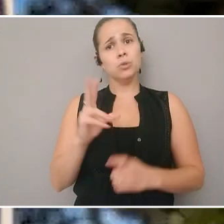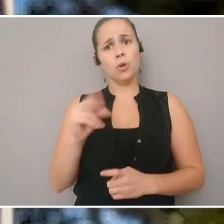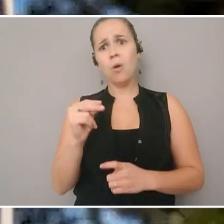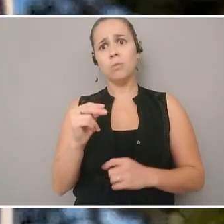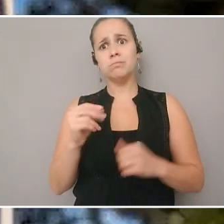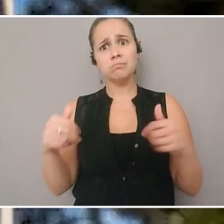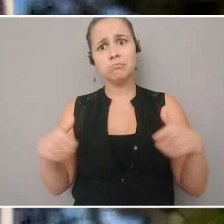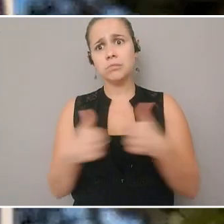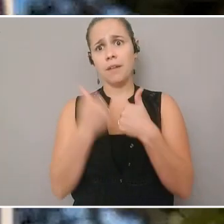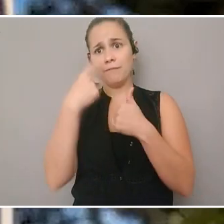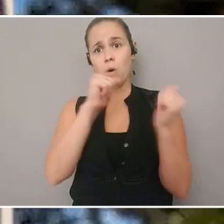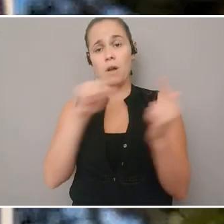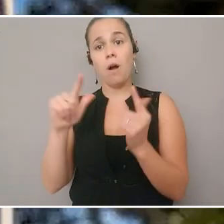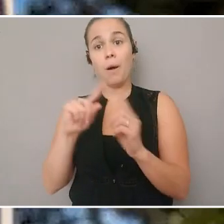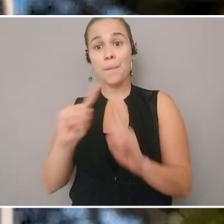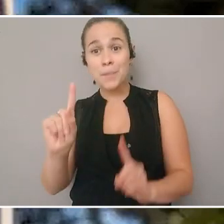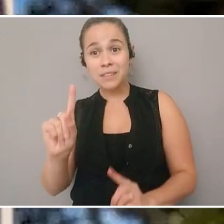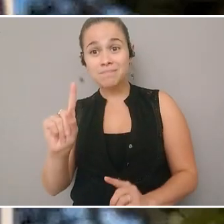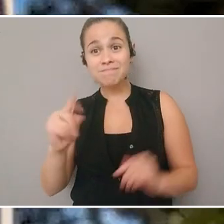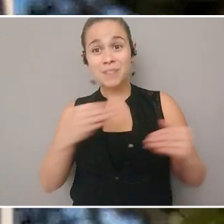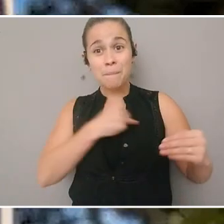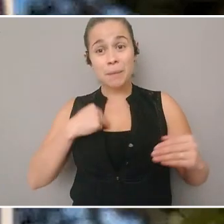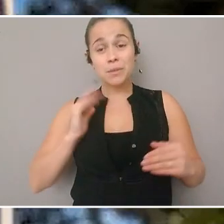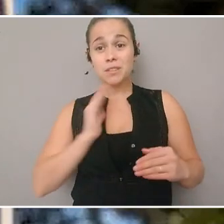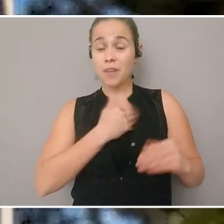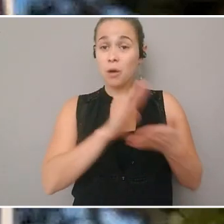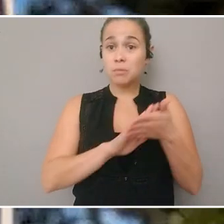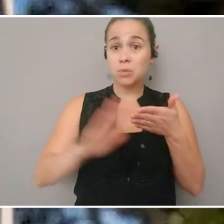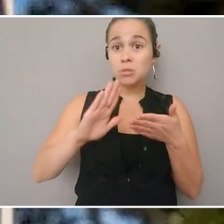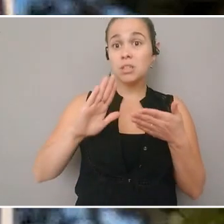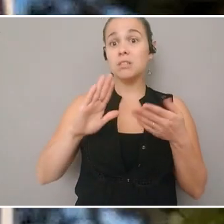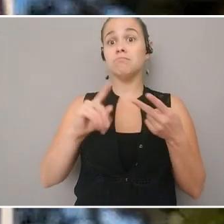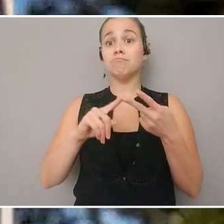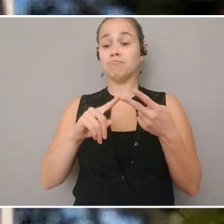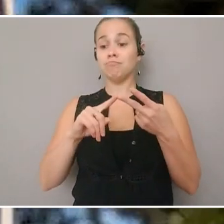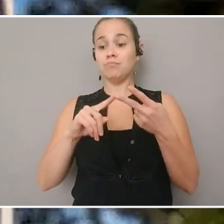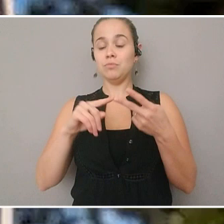miembros de nuestra comunidad y nuestro colegio